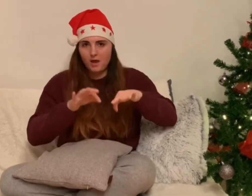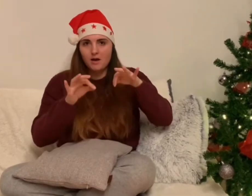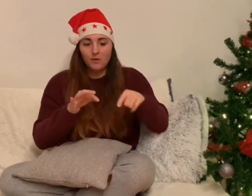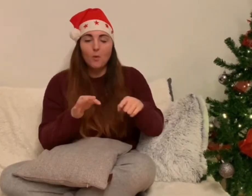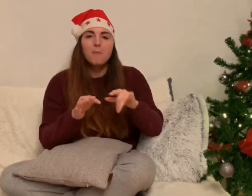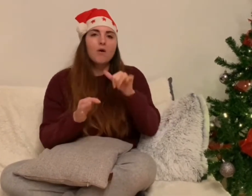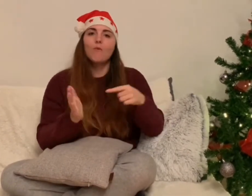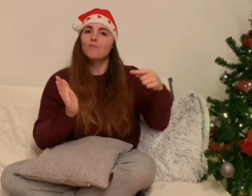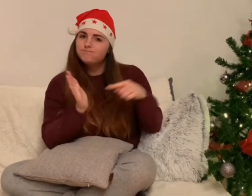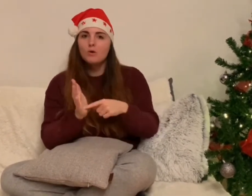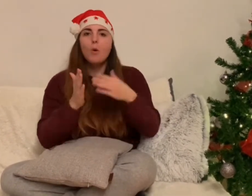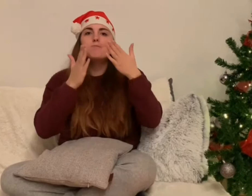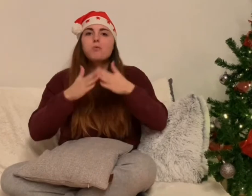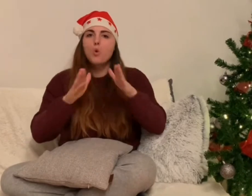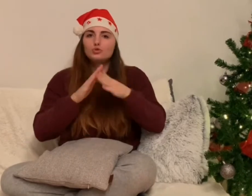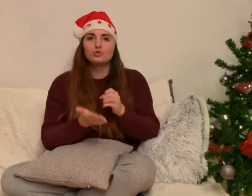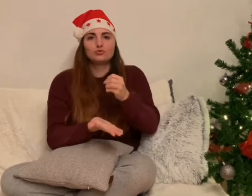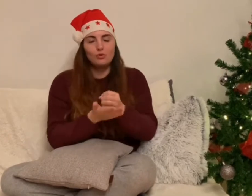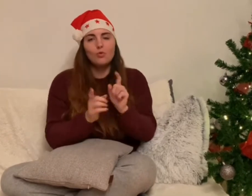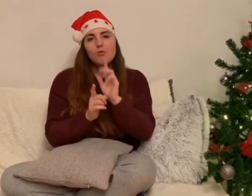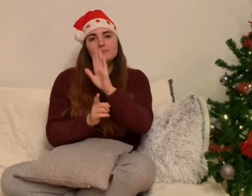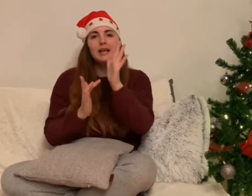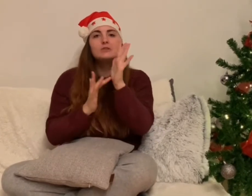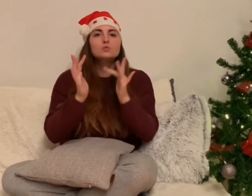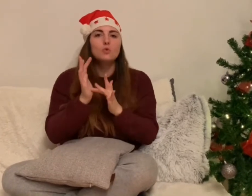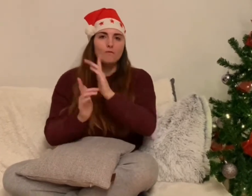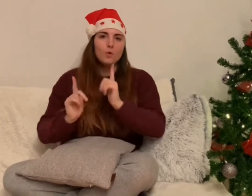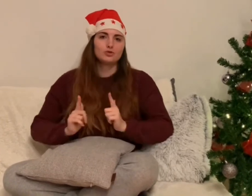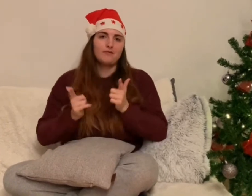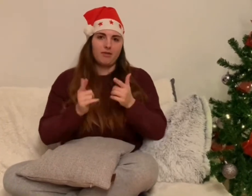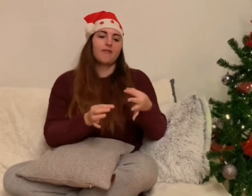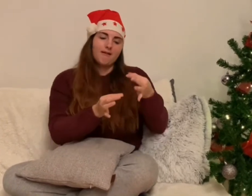To prižgejo na sam božič.